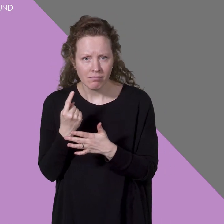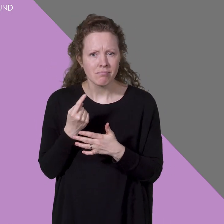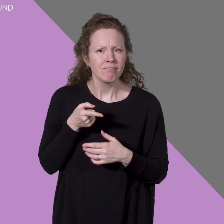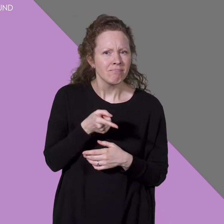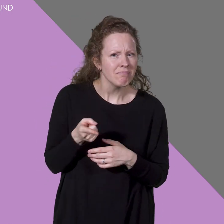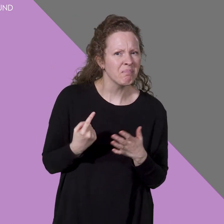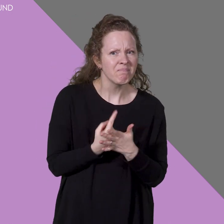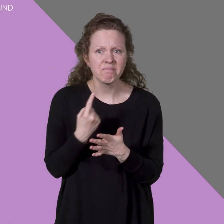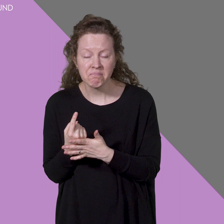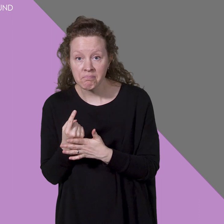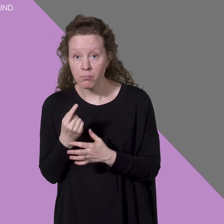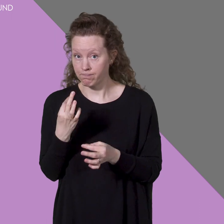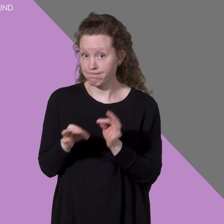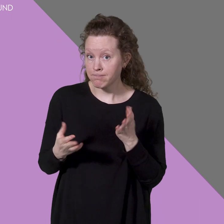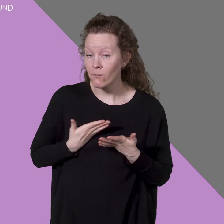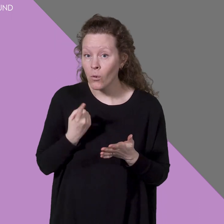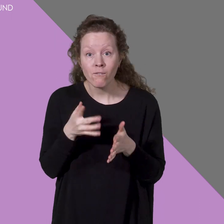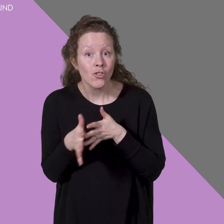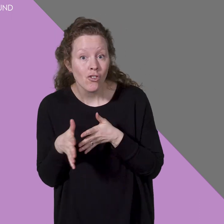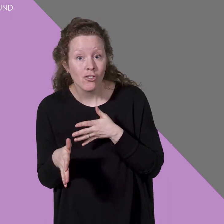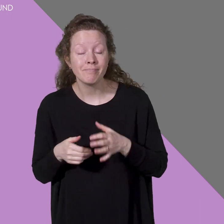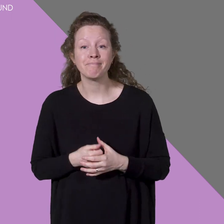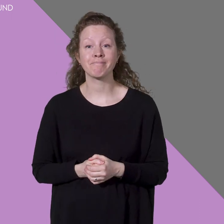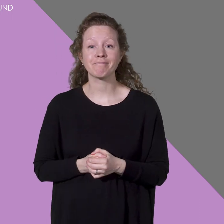Ska de märkliga händelserna äntligen få en förklaring?